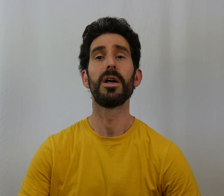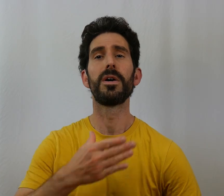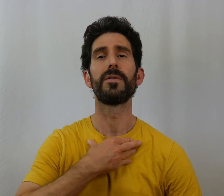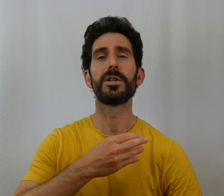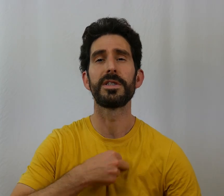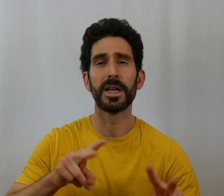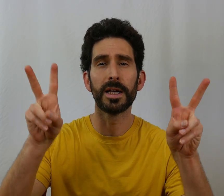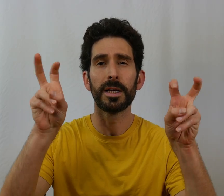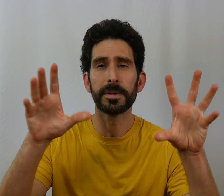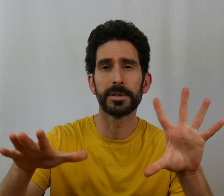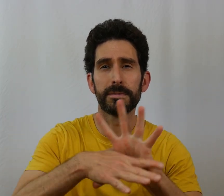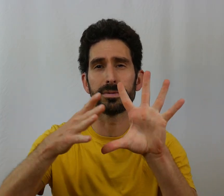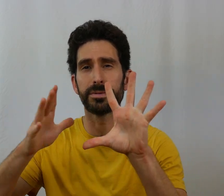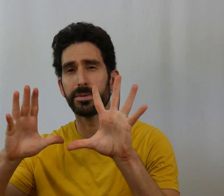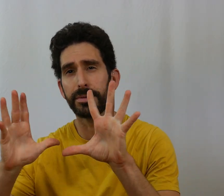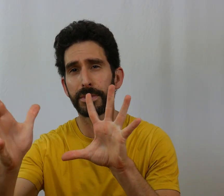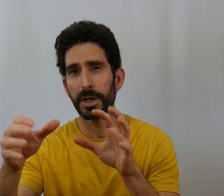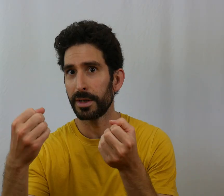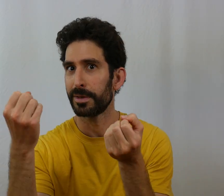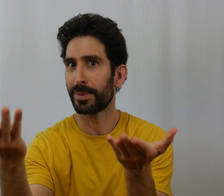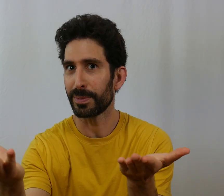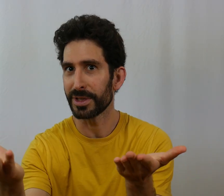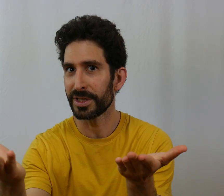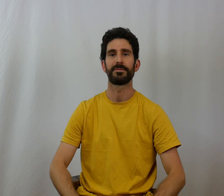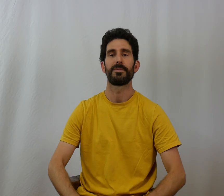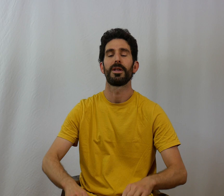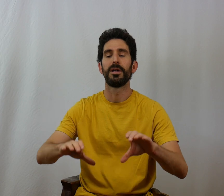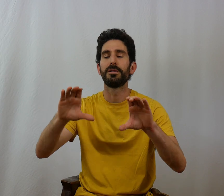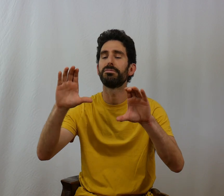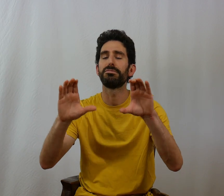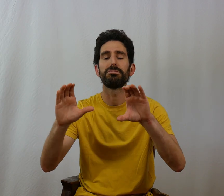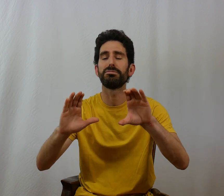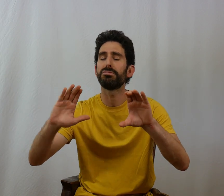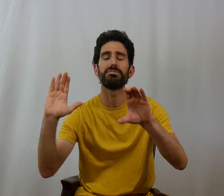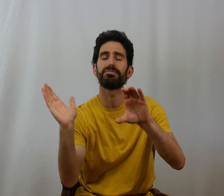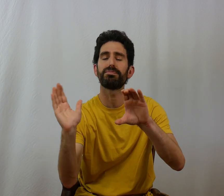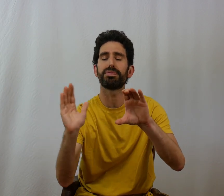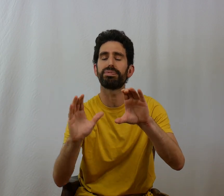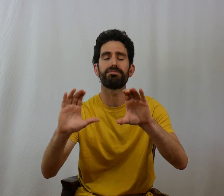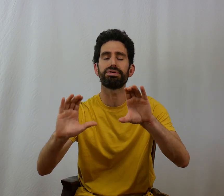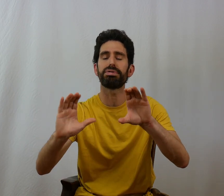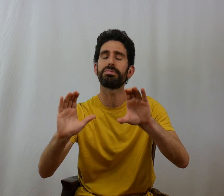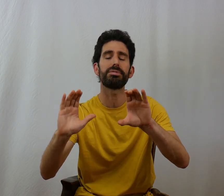Voici ma proposition d'expression imagée en LSF. *Tapote les fesses qui tremblent*